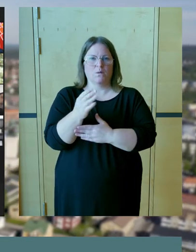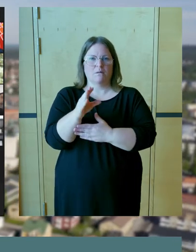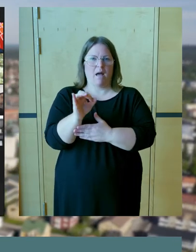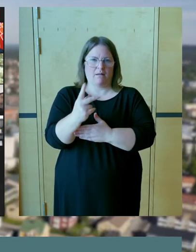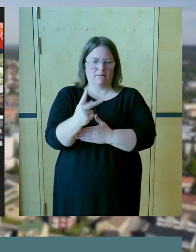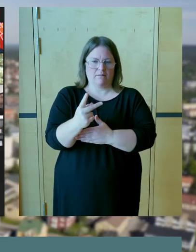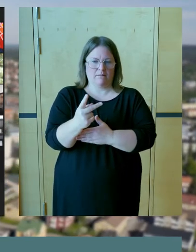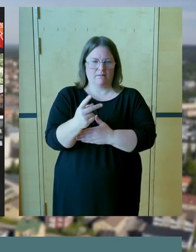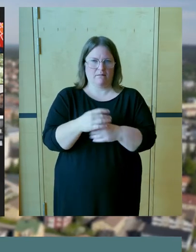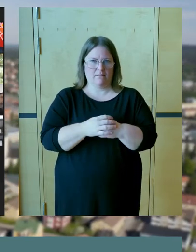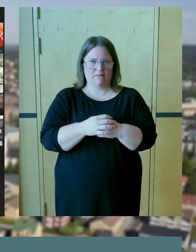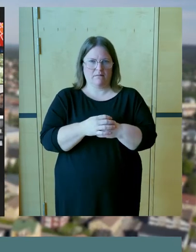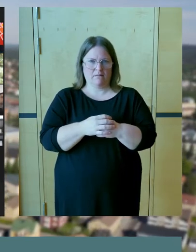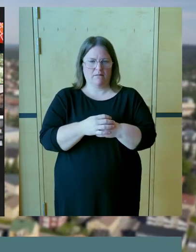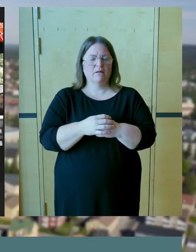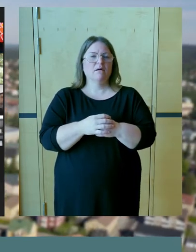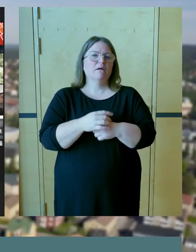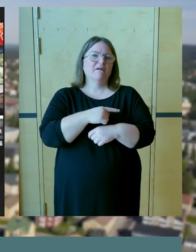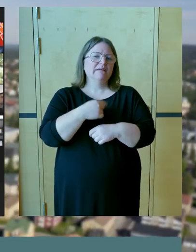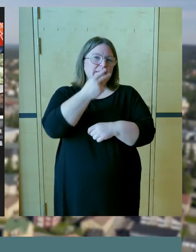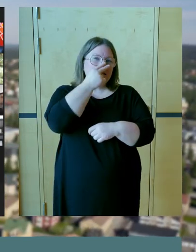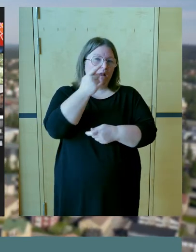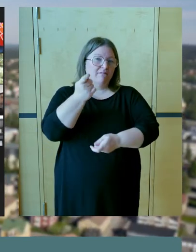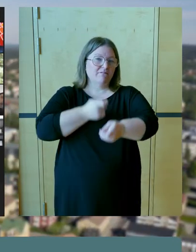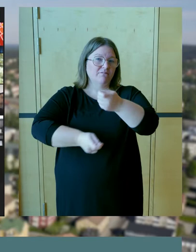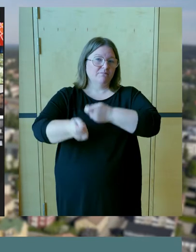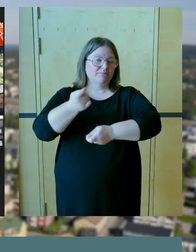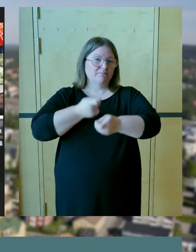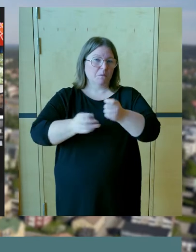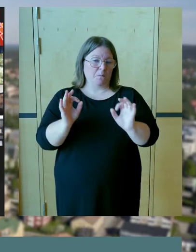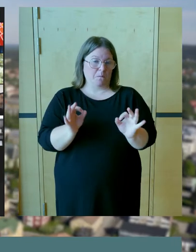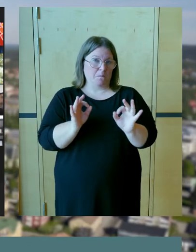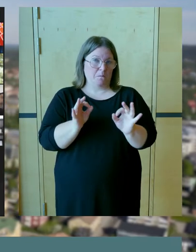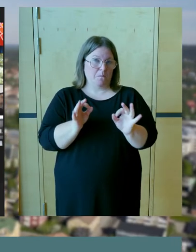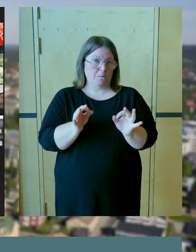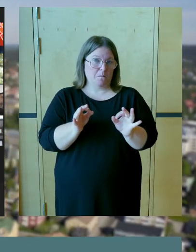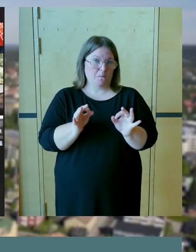Men om man tittar på finansiering idag när det gäller den Går av sågspån är Sveriges år